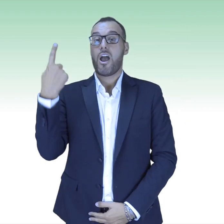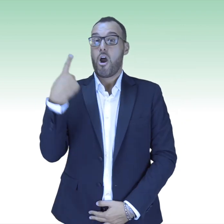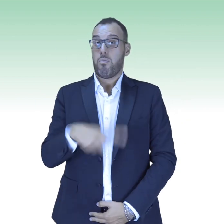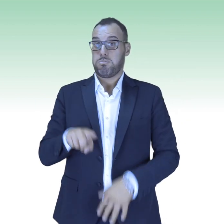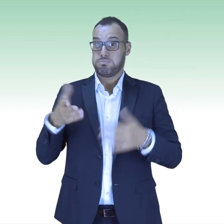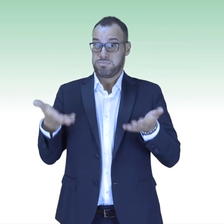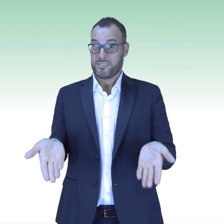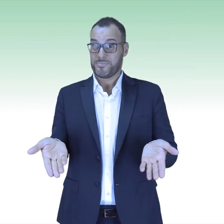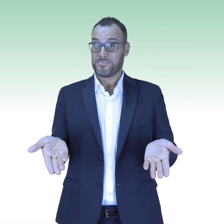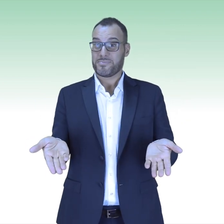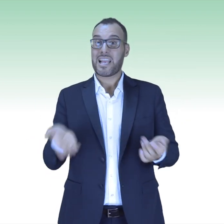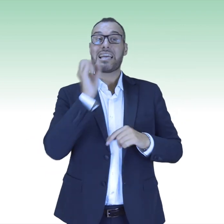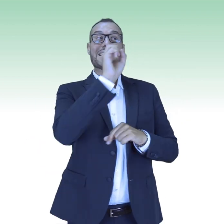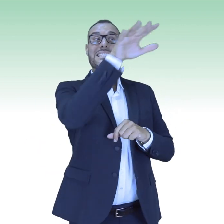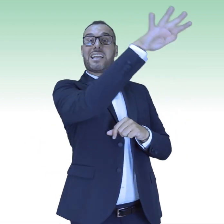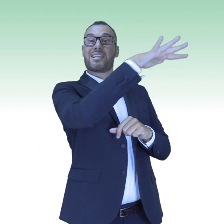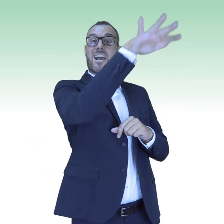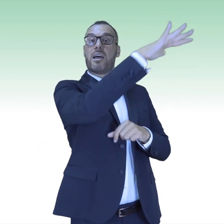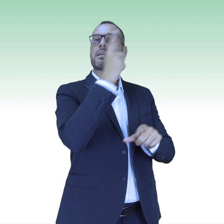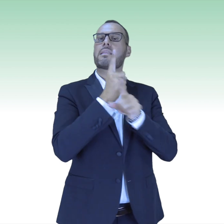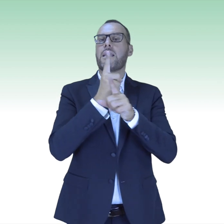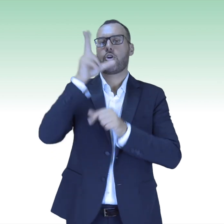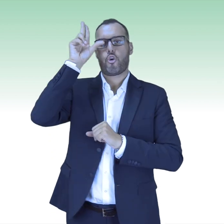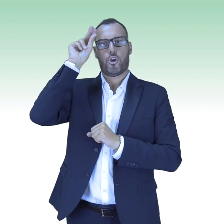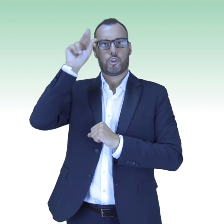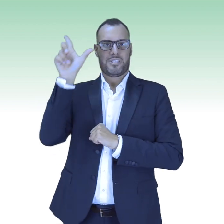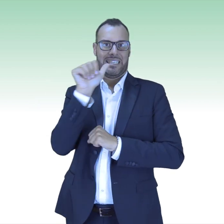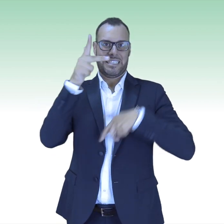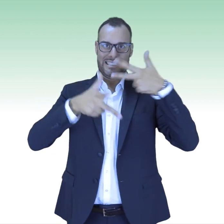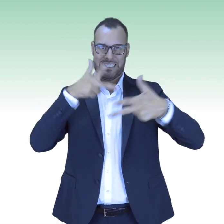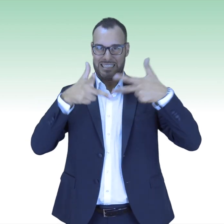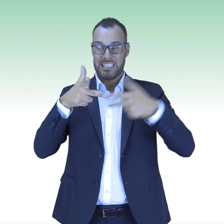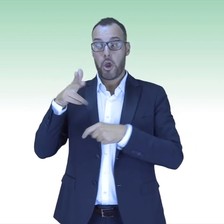Gli insegnanti devono padroneggiare la lingua dei segni